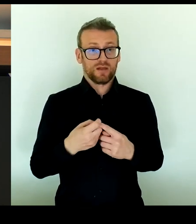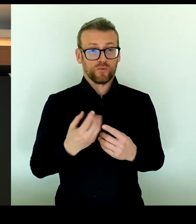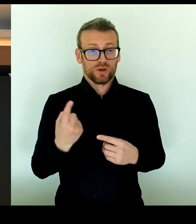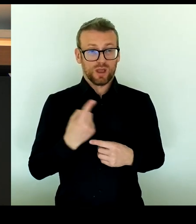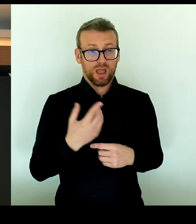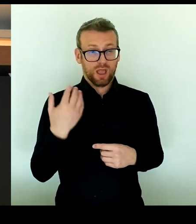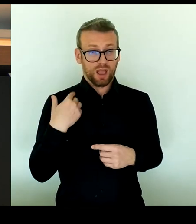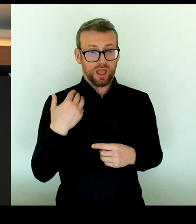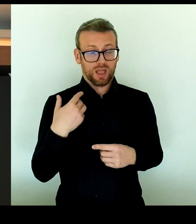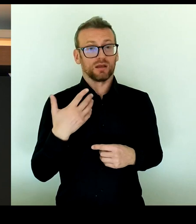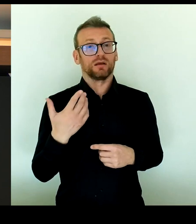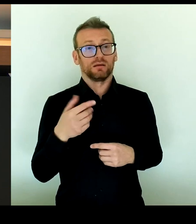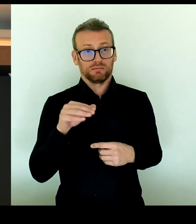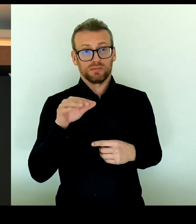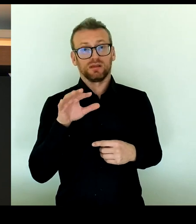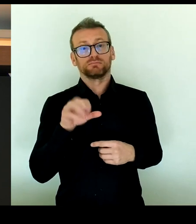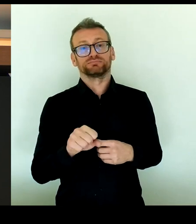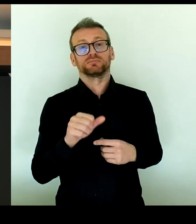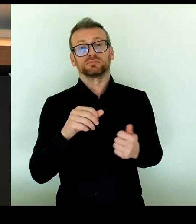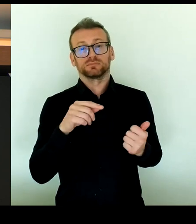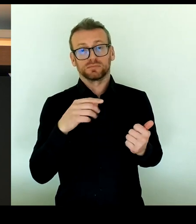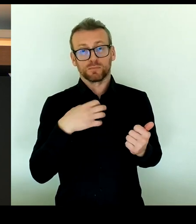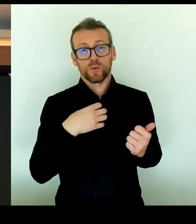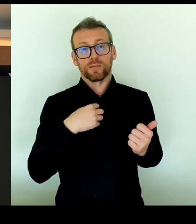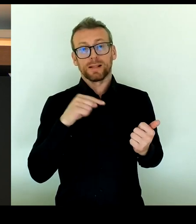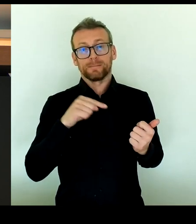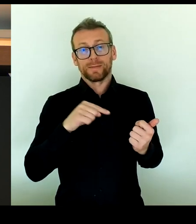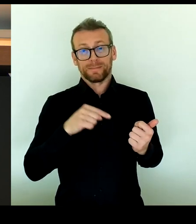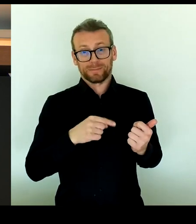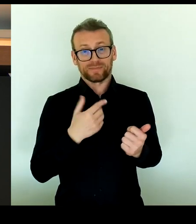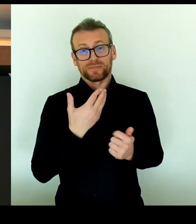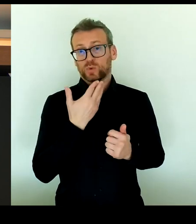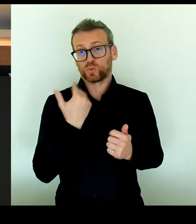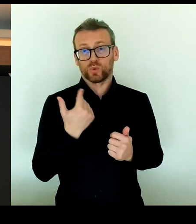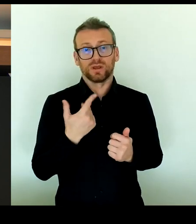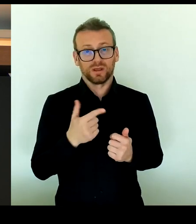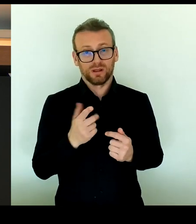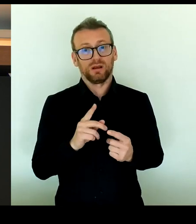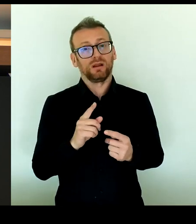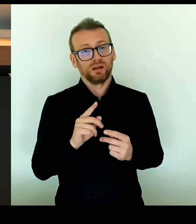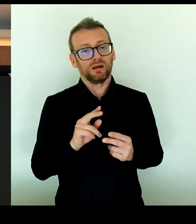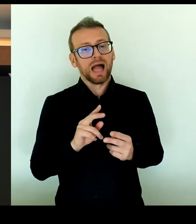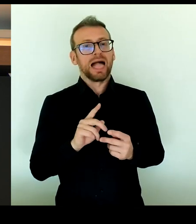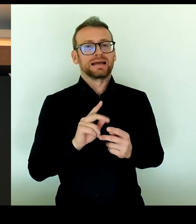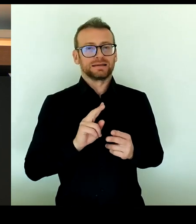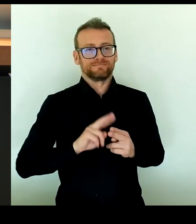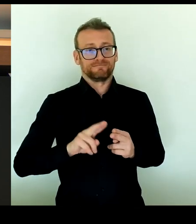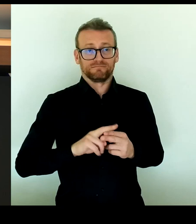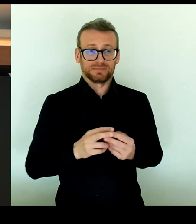Pandemie nicht verändert hat. Ich will aber auch hier gar nicht die Schuld allein der SPD suchen, die sich in ihrer Mittelmäßigkeit